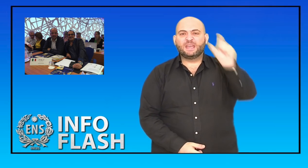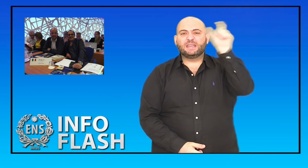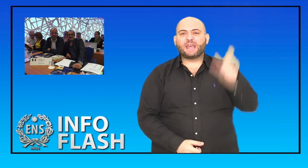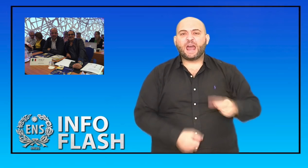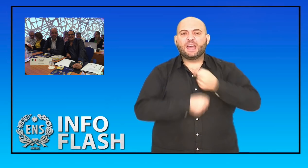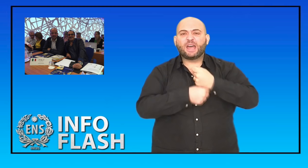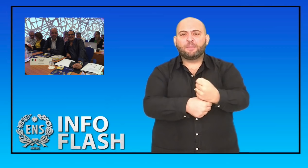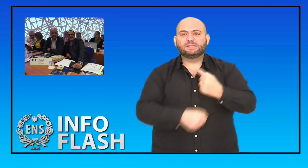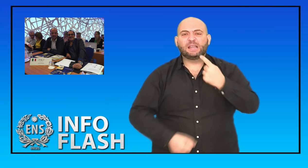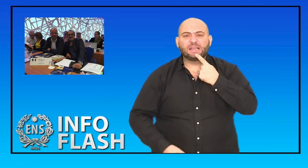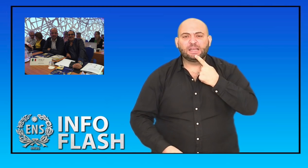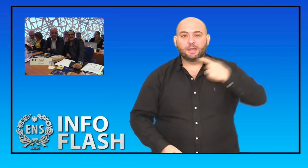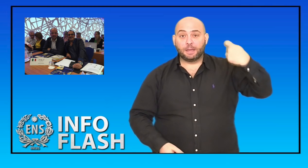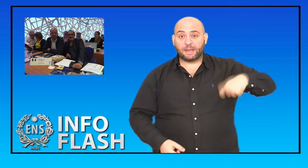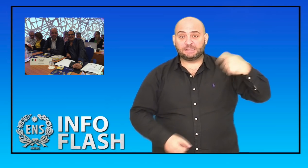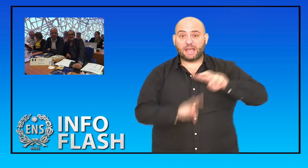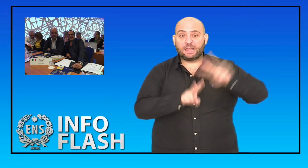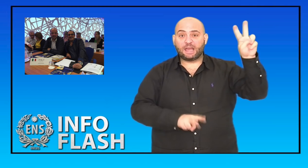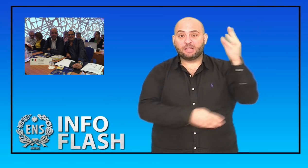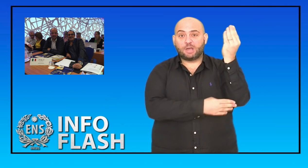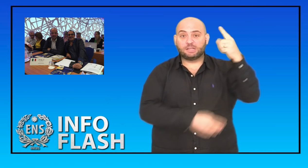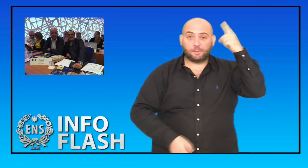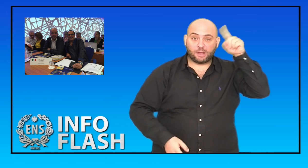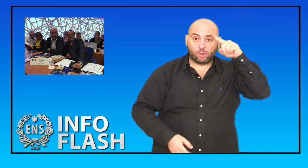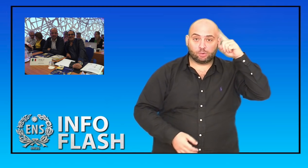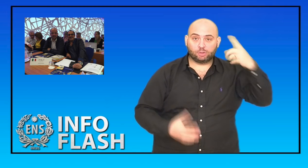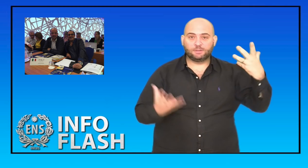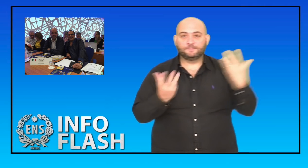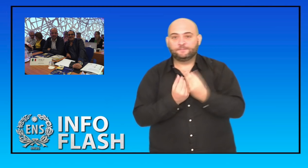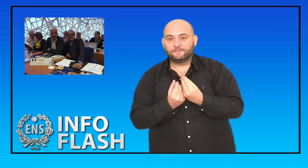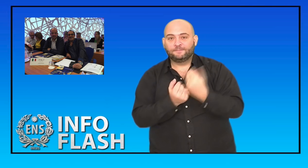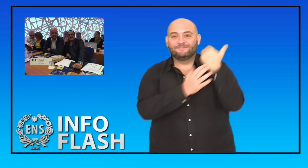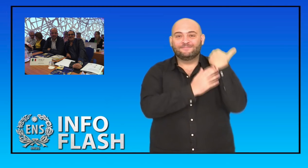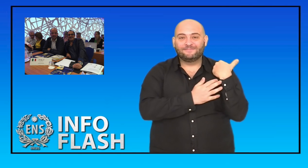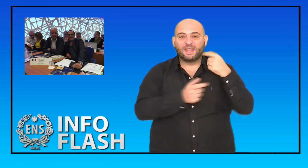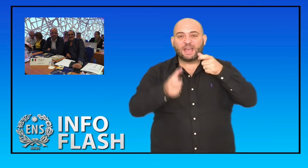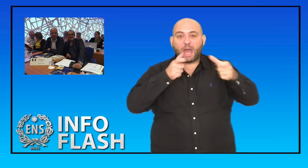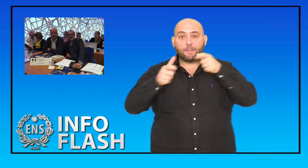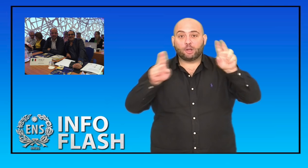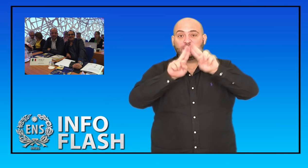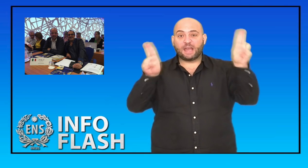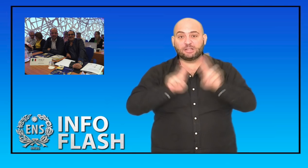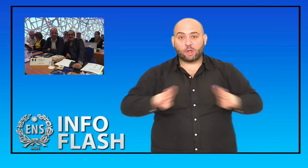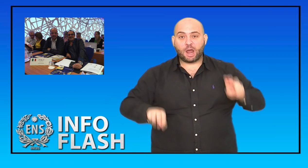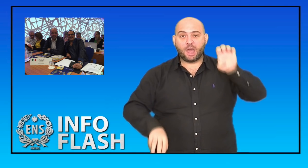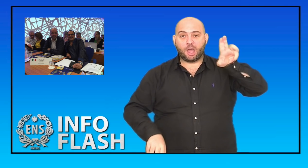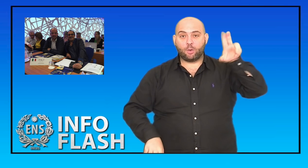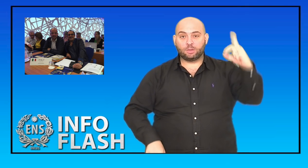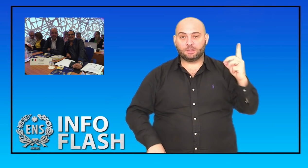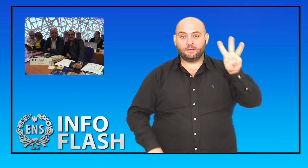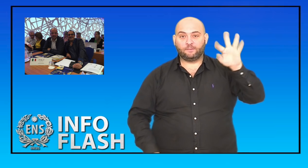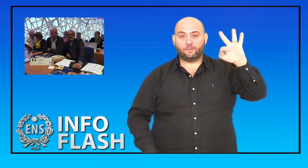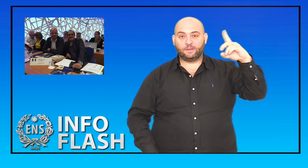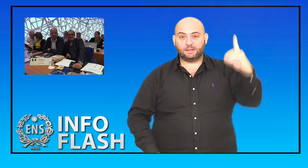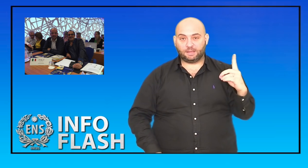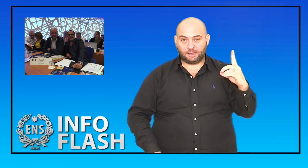A rappresentare l'Italia il Presidente Nazionale ENS Petrucci con il responsabile Rapporti Internazionali con l'EUD e WFD,